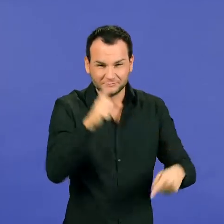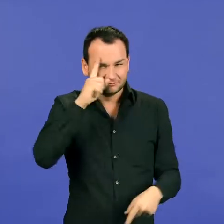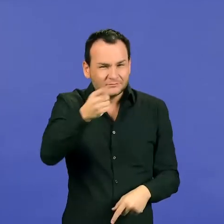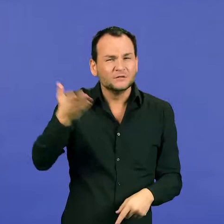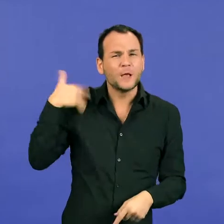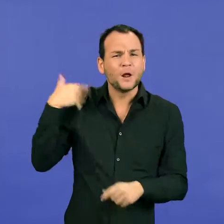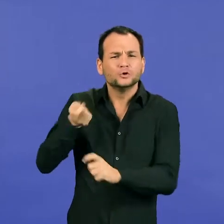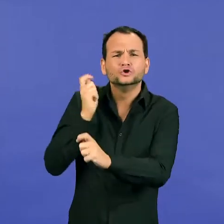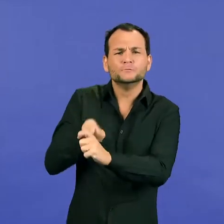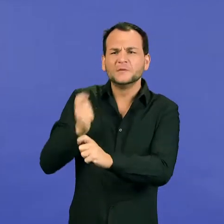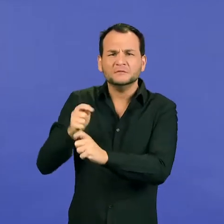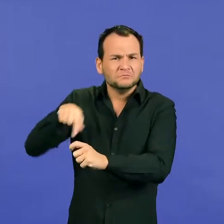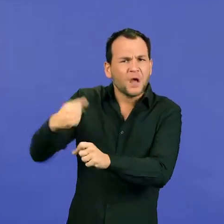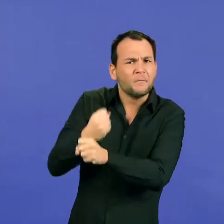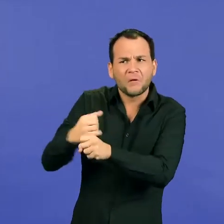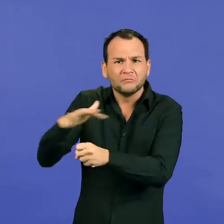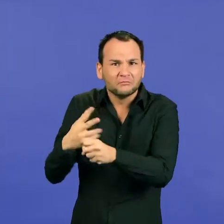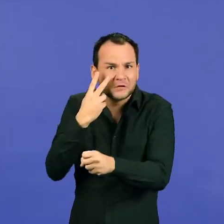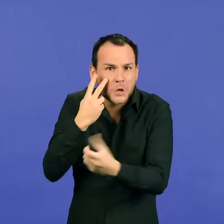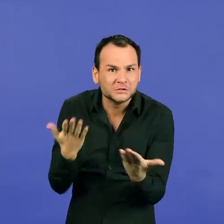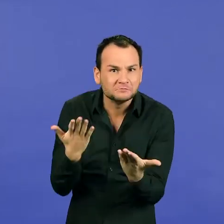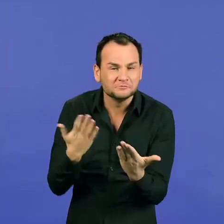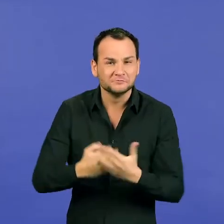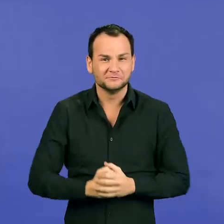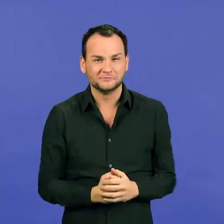Oder wissen Sie noch, wie in einer Schmiede gearbeitet wurde?